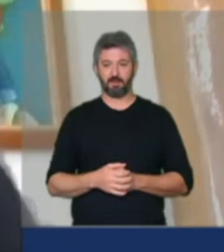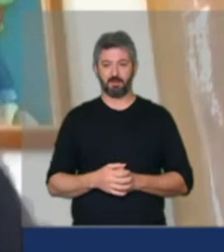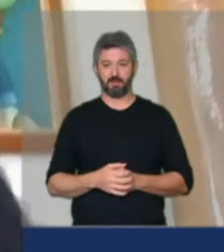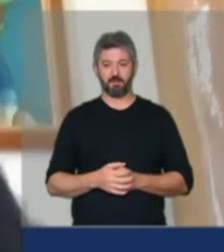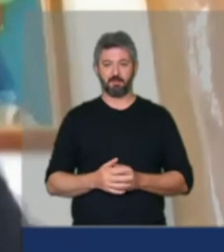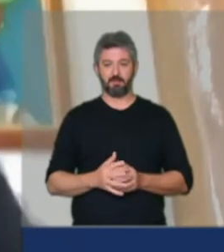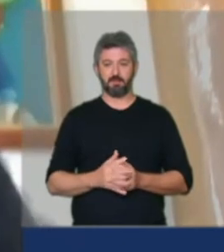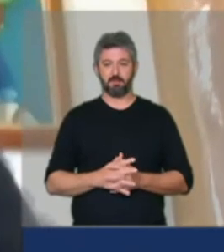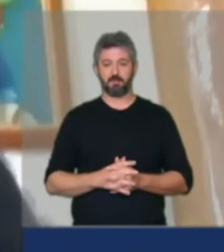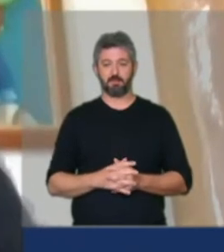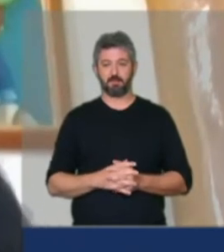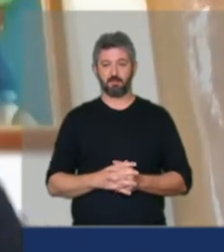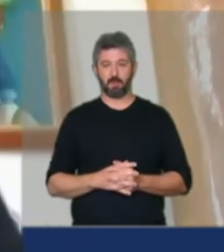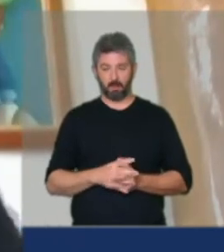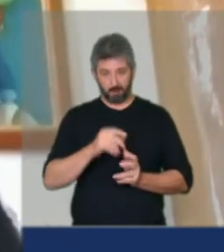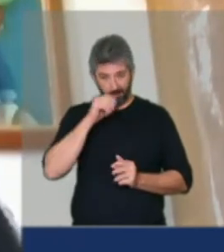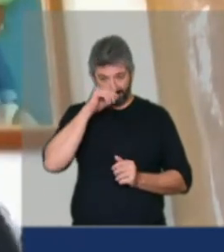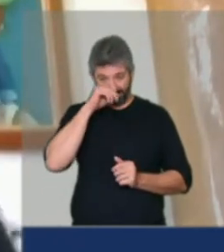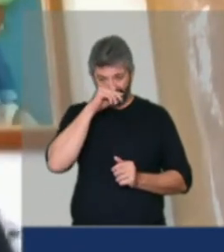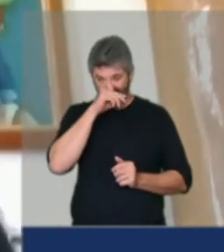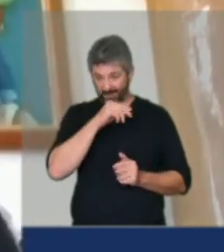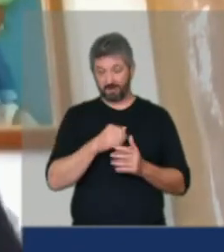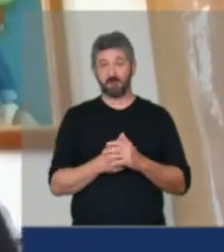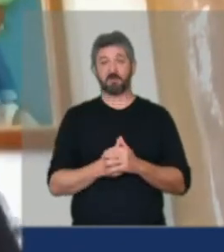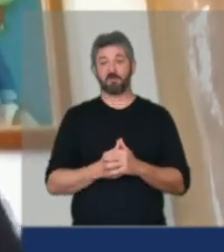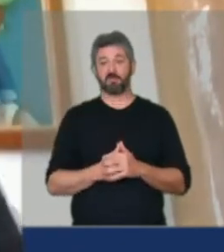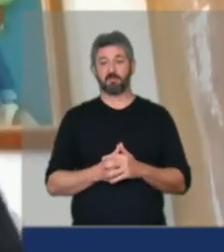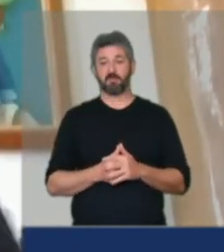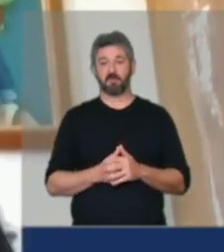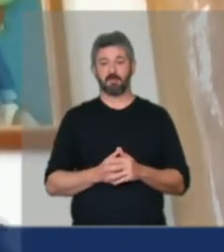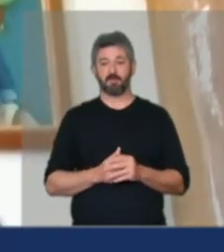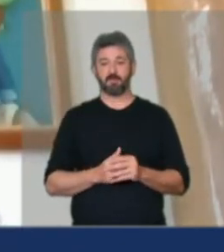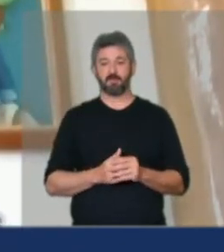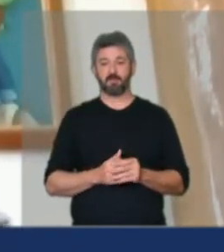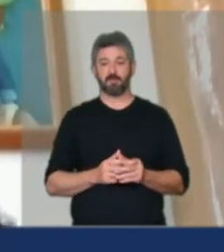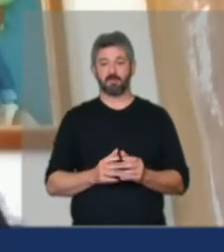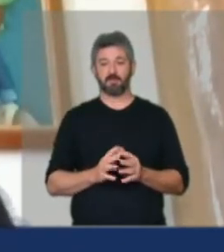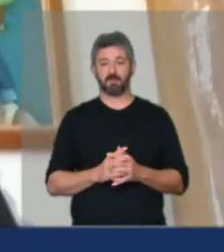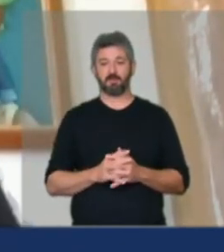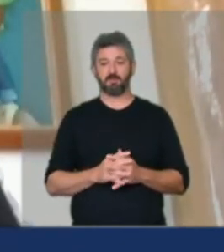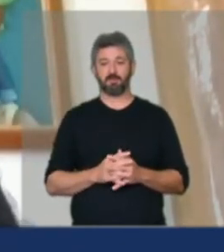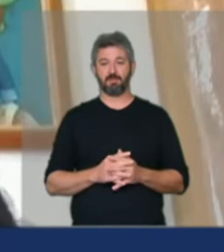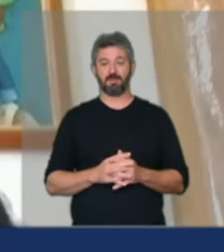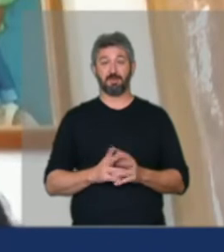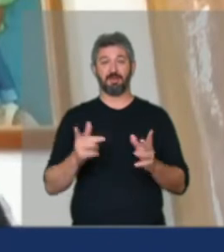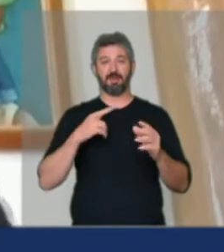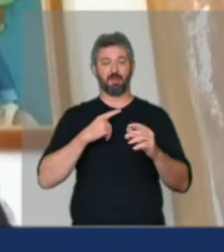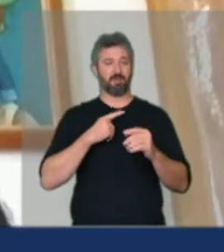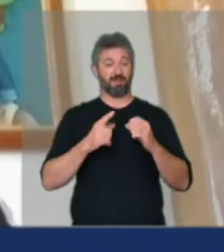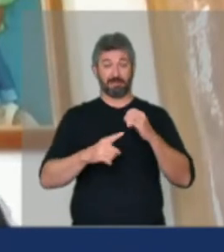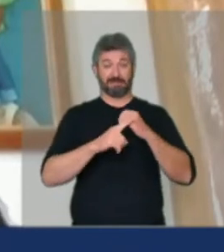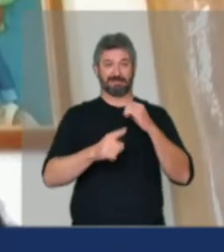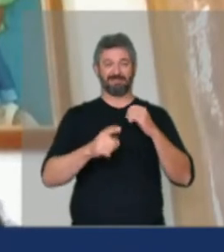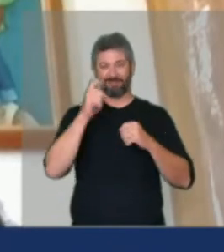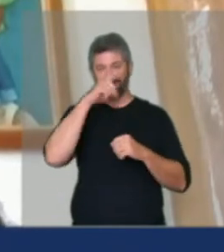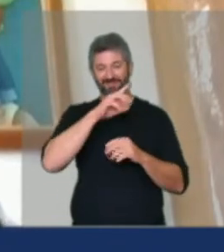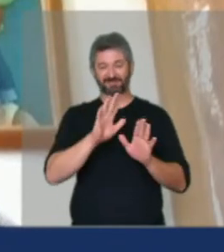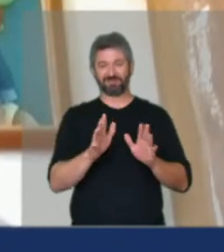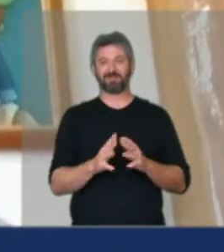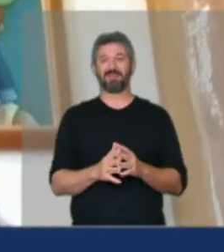OUVINDO V.EXA. -- [DEPUTADA]: AQUI ATIVAR OS MEIOS DE COMUNICAÇÃO PARA USAR MAIS